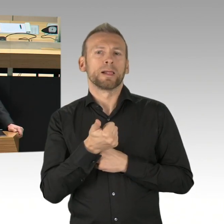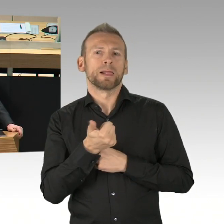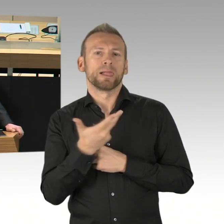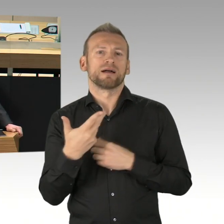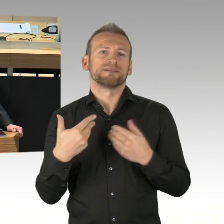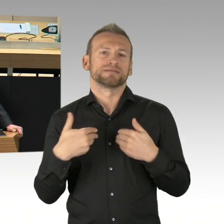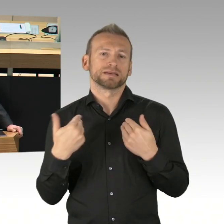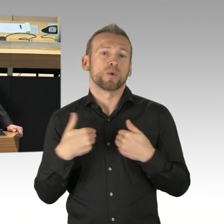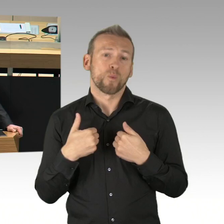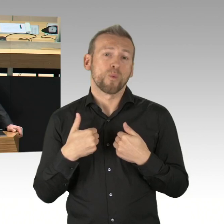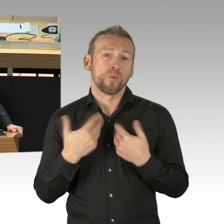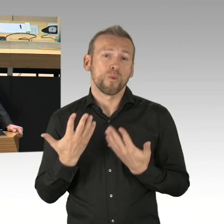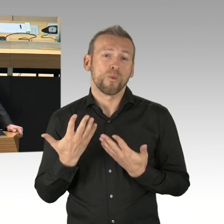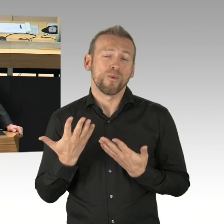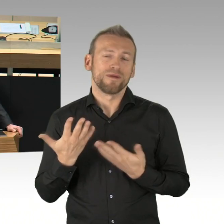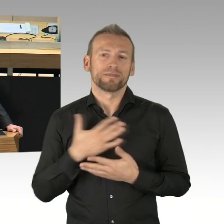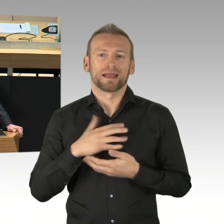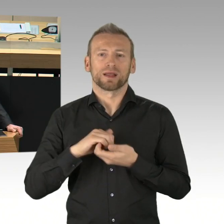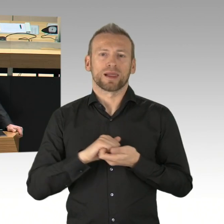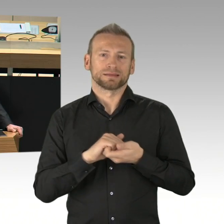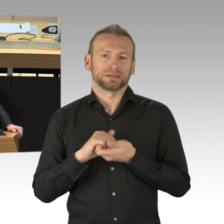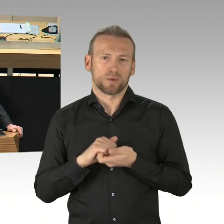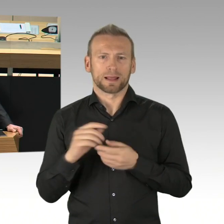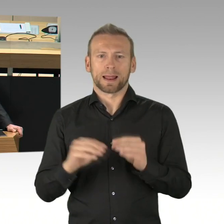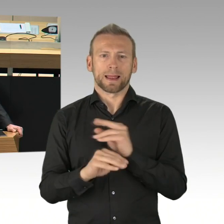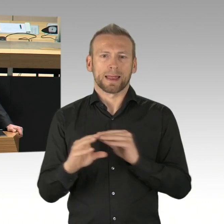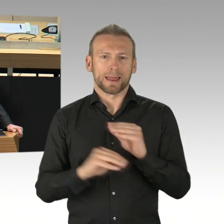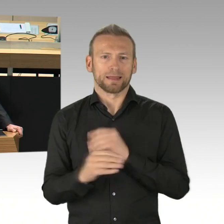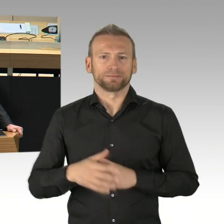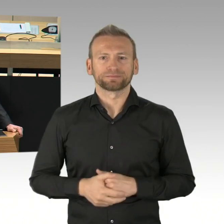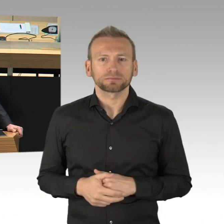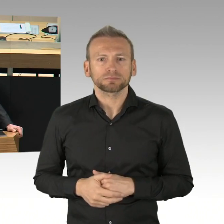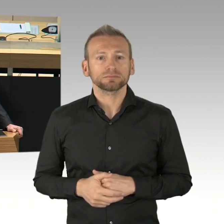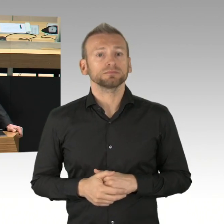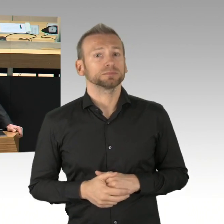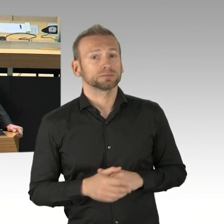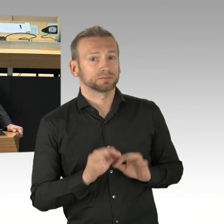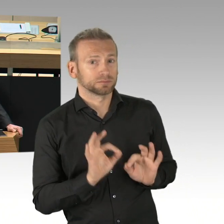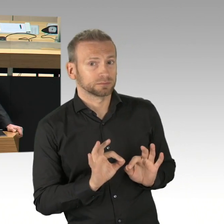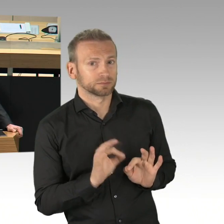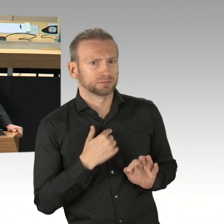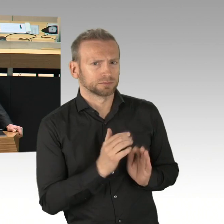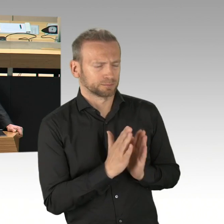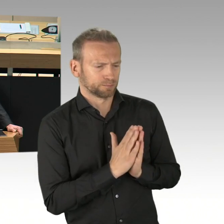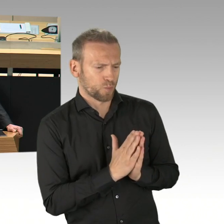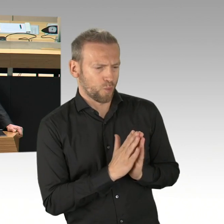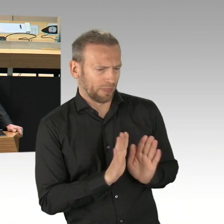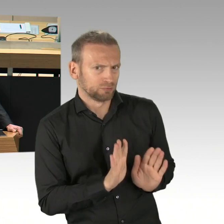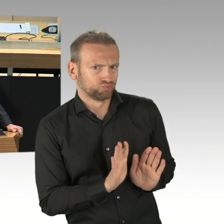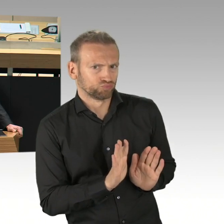dass auch in der Ära nach Merkel im Bund nur ein Zusammengehen von Sozialdemokraten, Grünen und Linken